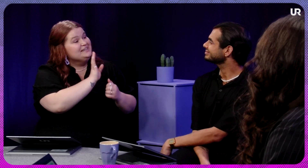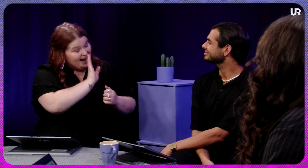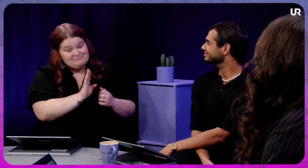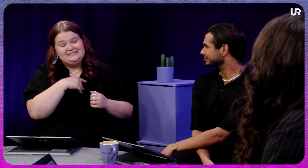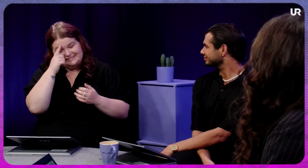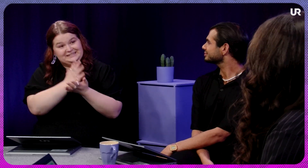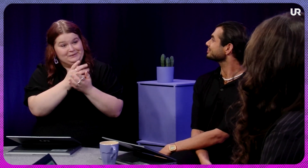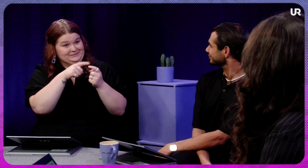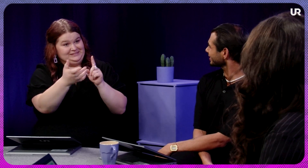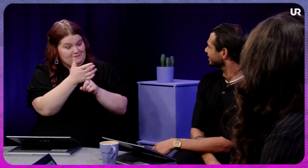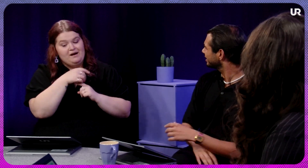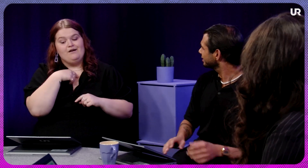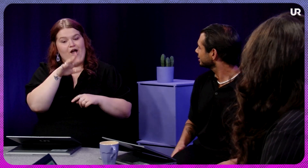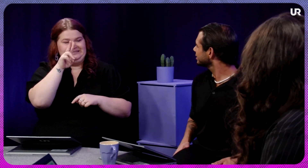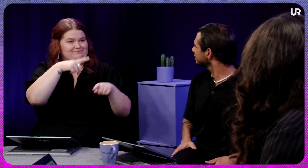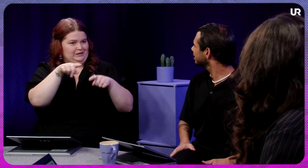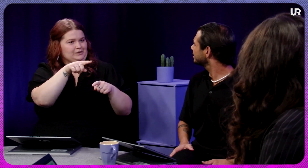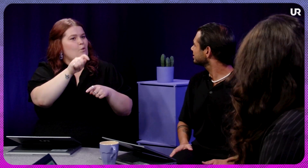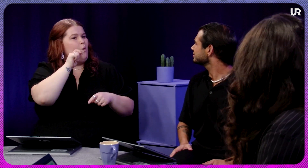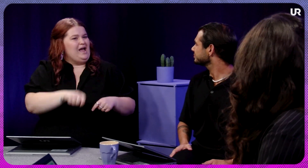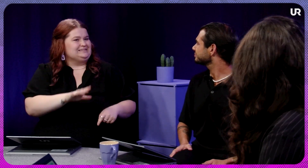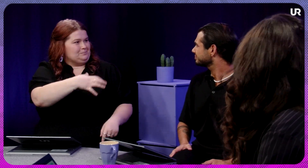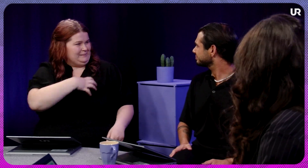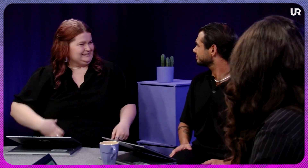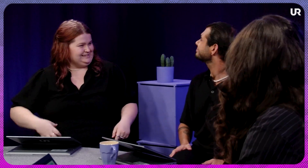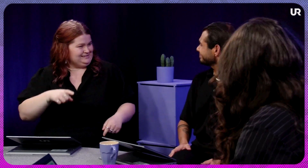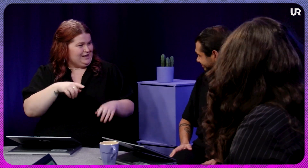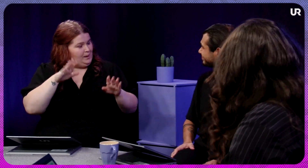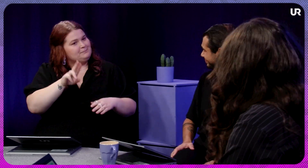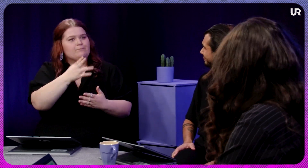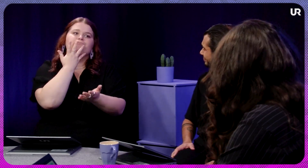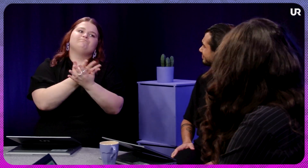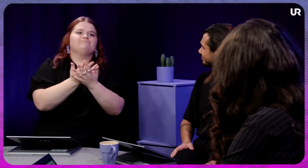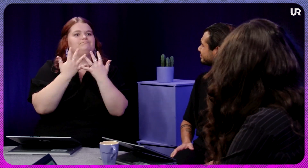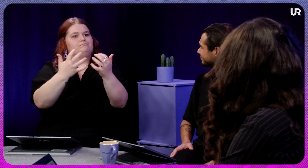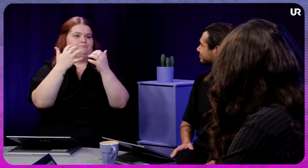Josephine: Alltså, seriöst. Jag minns en deepfake-video på Ukrainas president-